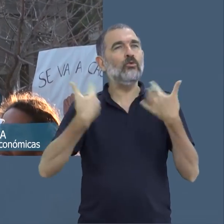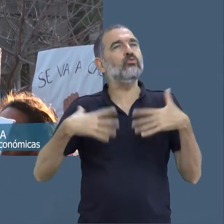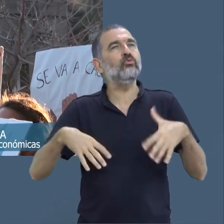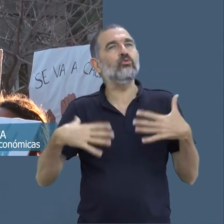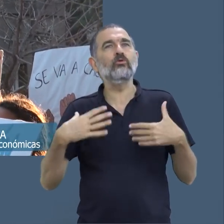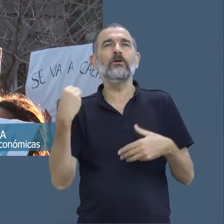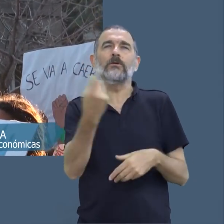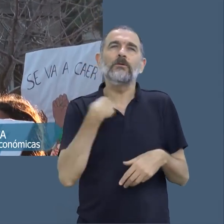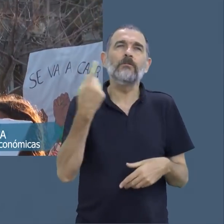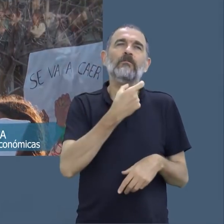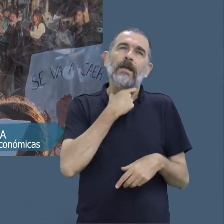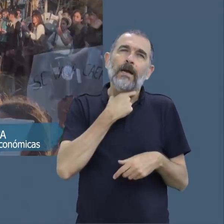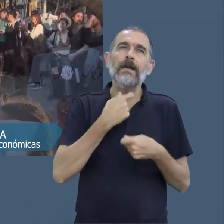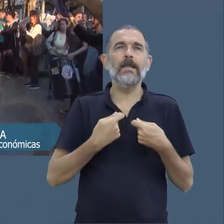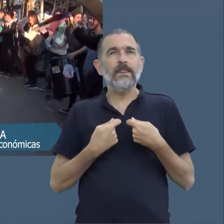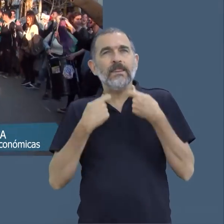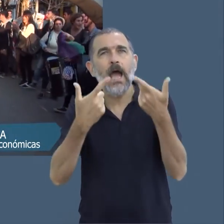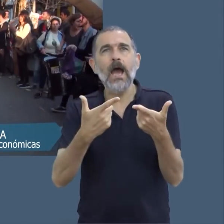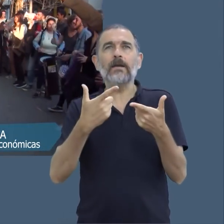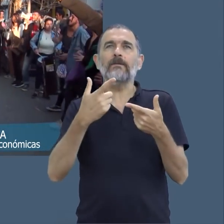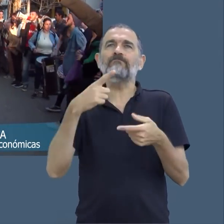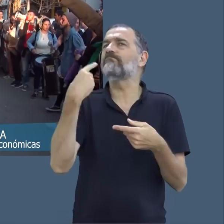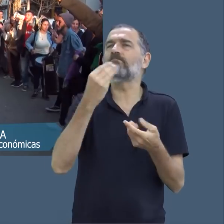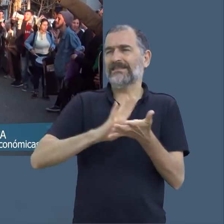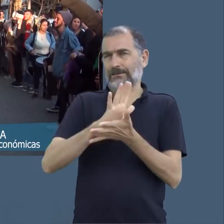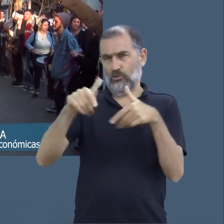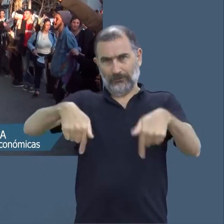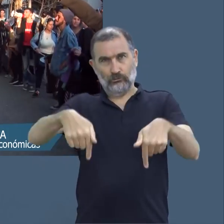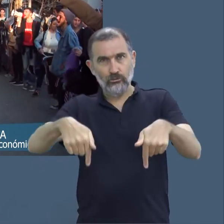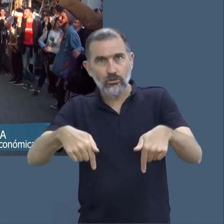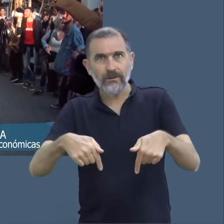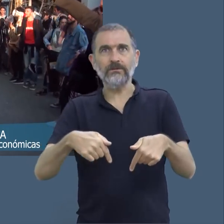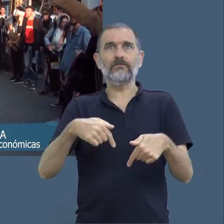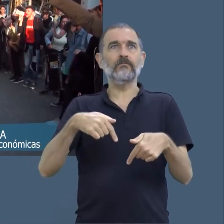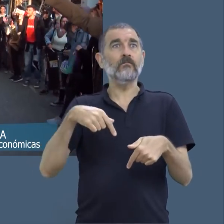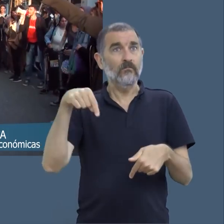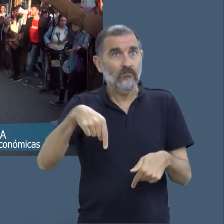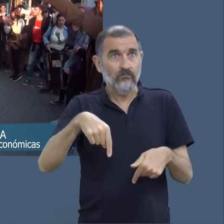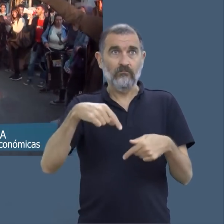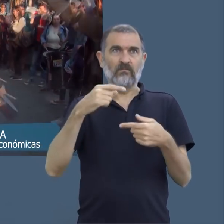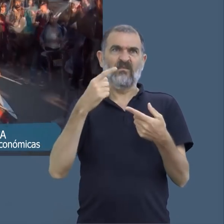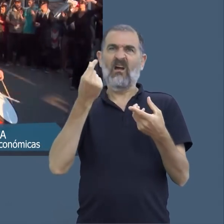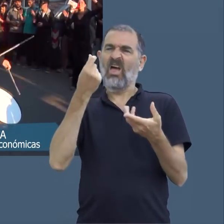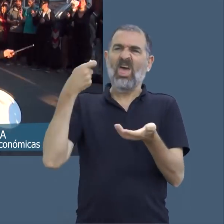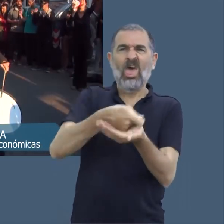hacer visible que a nosotros no nos da lo mismo que estén pasando estas situaciones, que se este desfinanciando